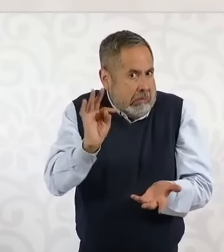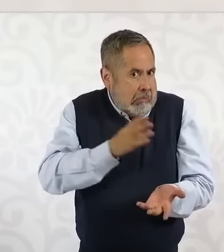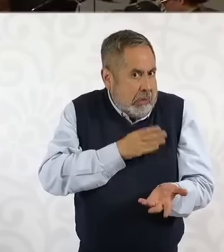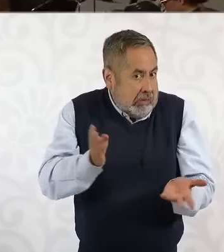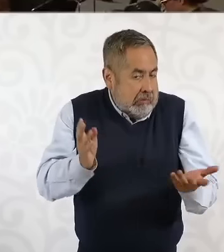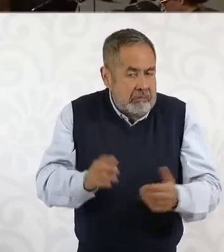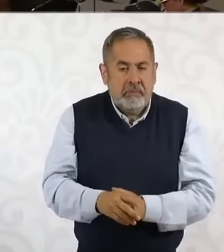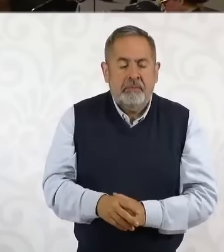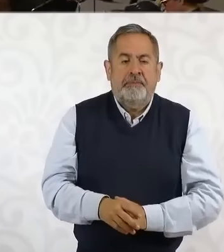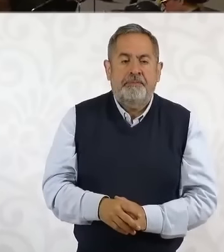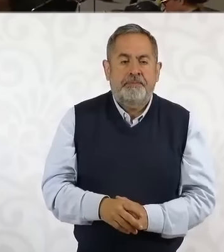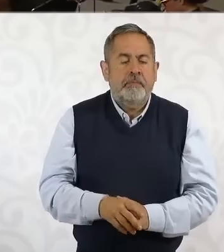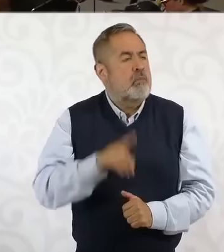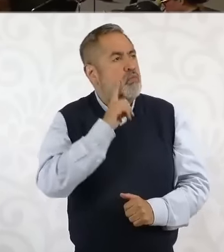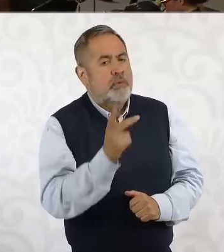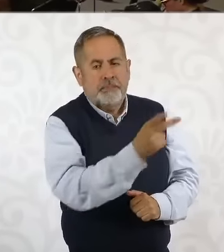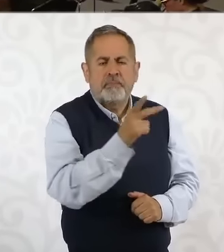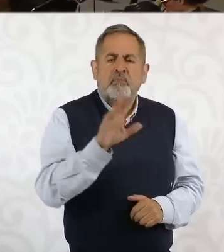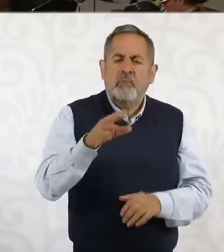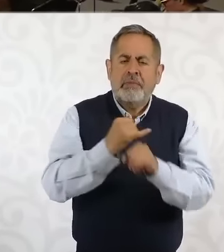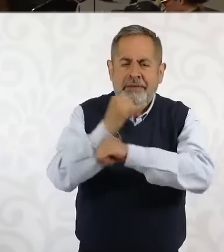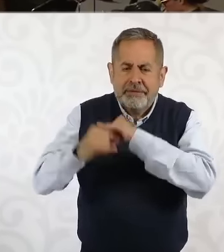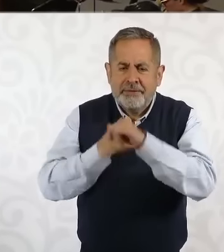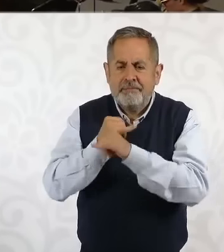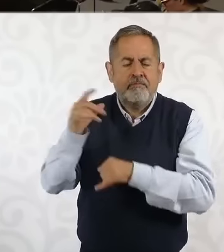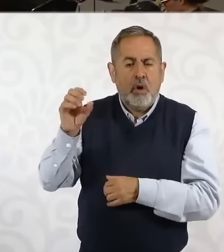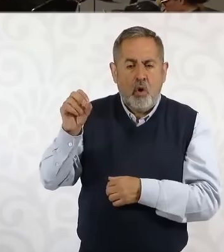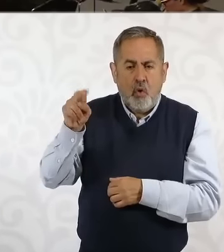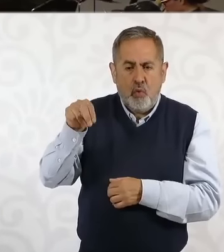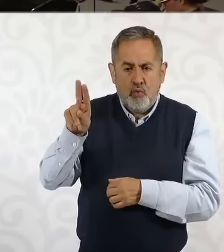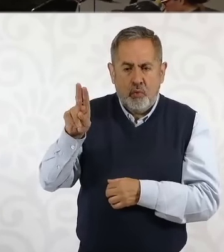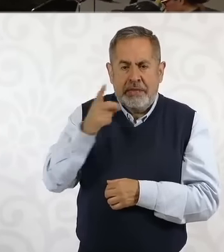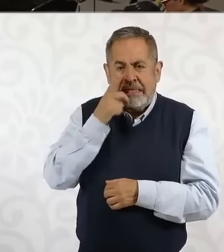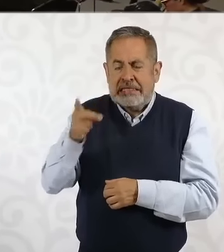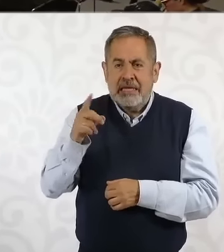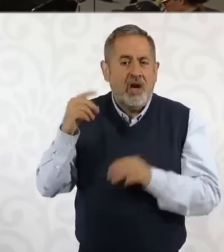presidenta, mientras organismos internacionales como la ONU advierten pues este estancamiento,